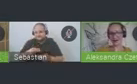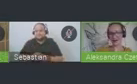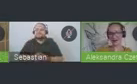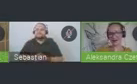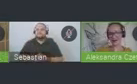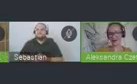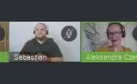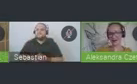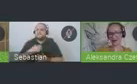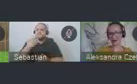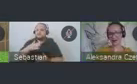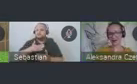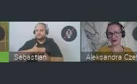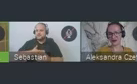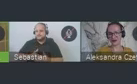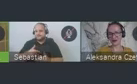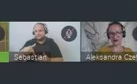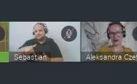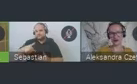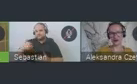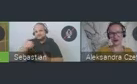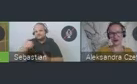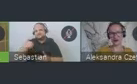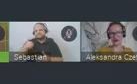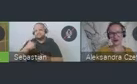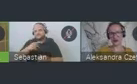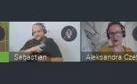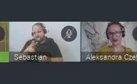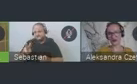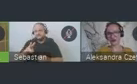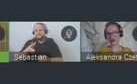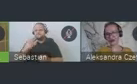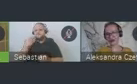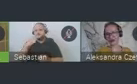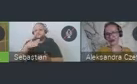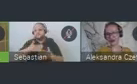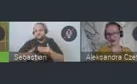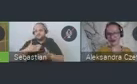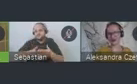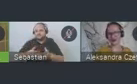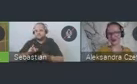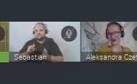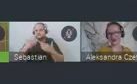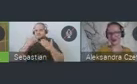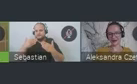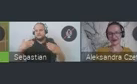To była czysta przyjemność tutaj być dzisiaj z wami. Bardzo się cieszę i dzięki wielkie.